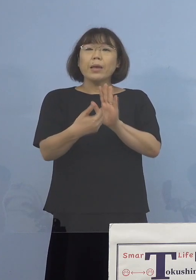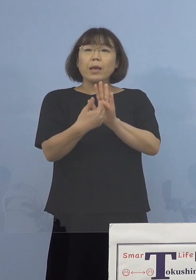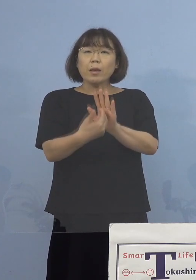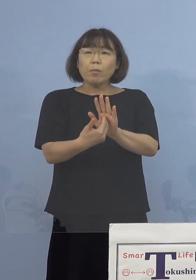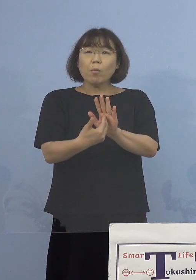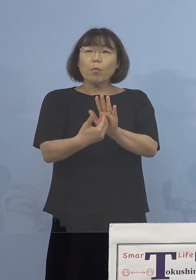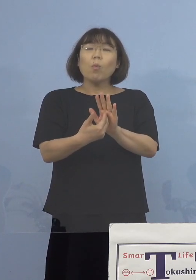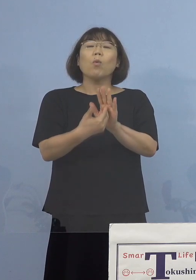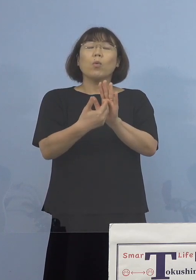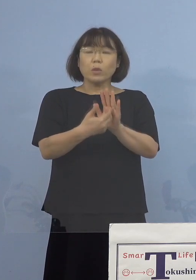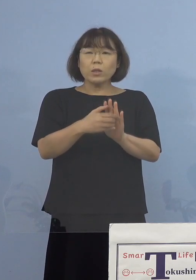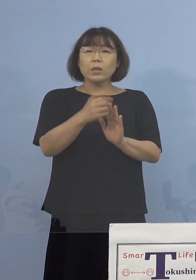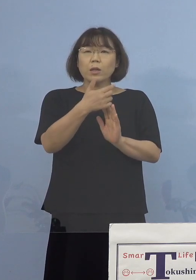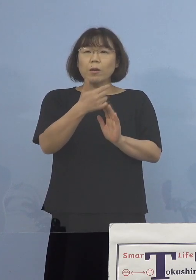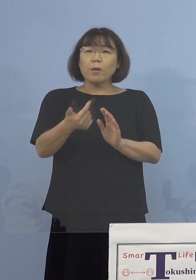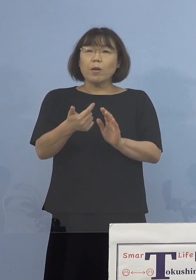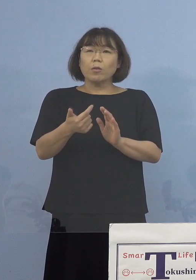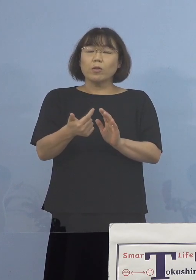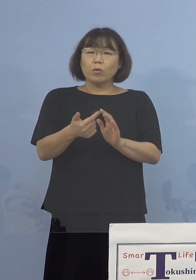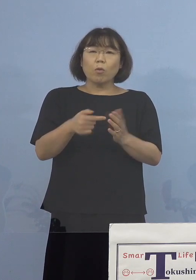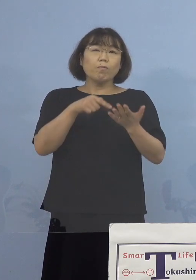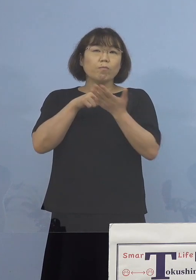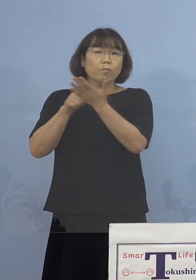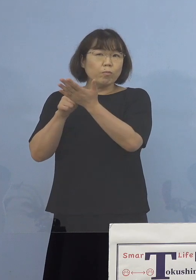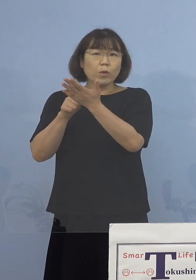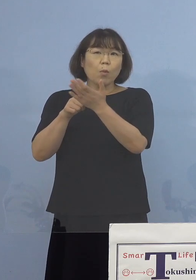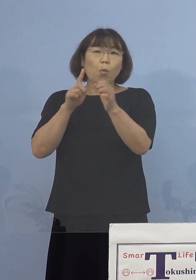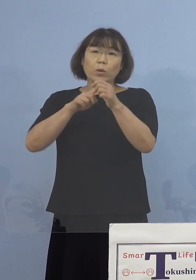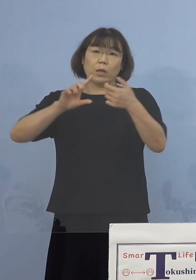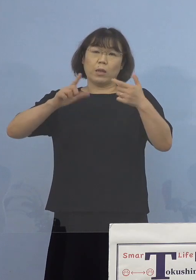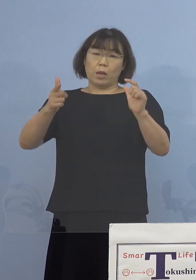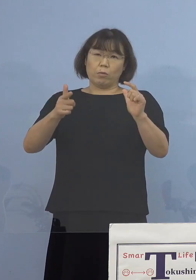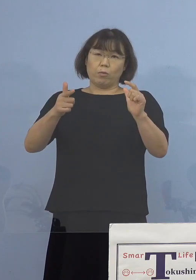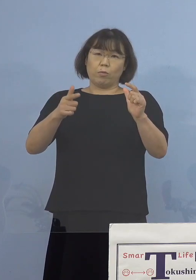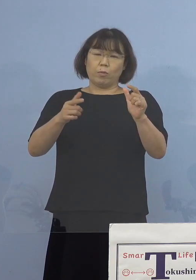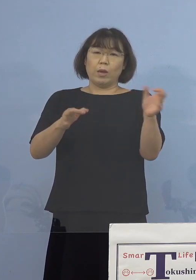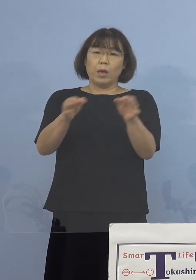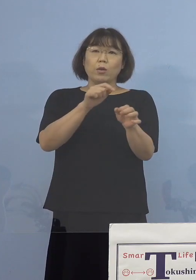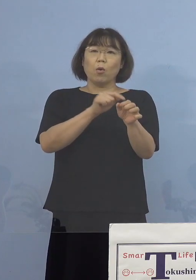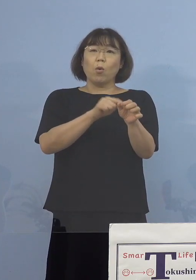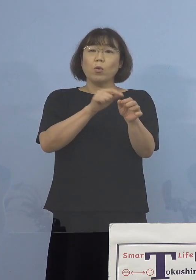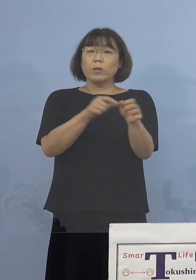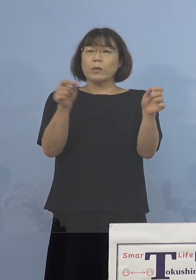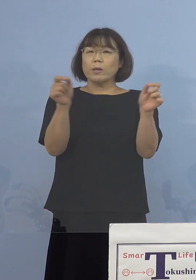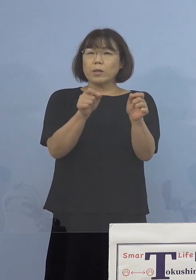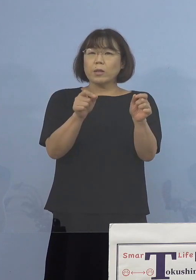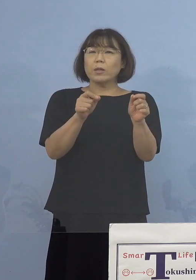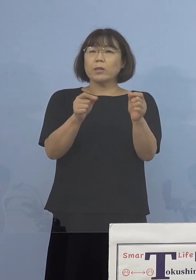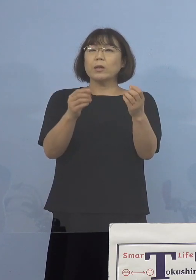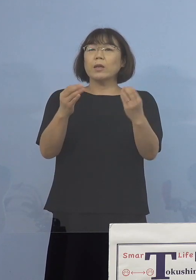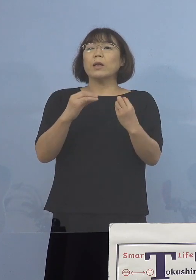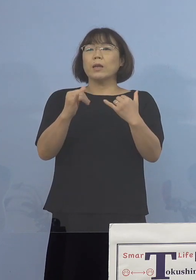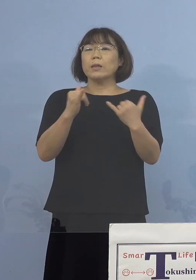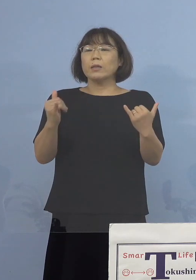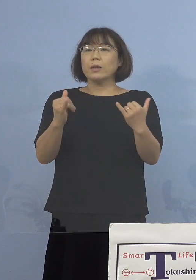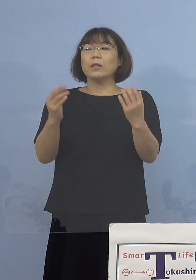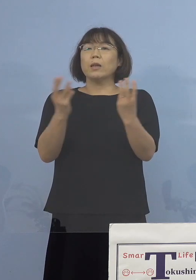時短の要請の結果として感染が下がってくれば それはそれでいいことだと思います